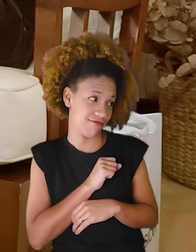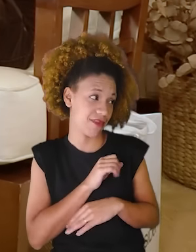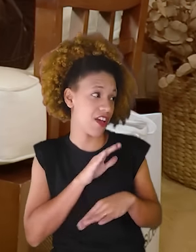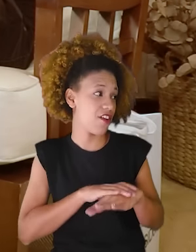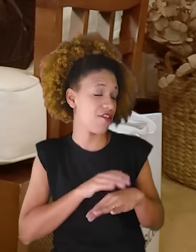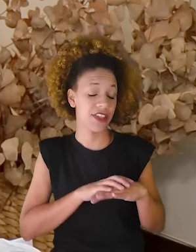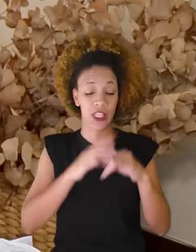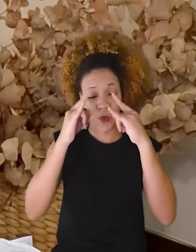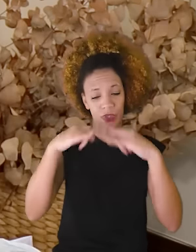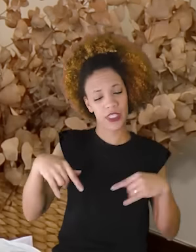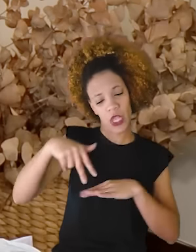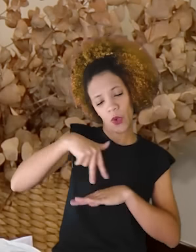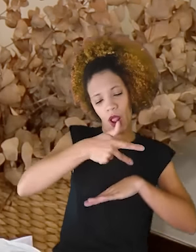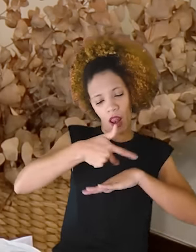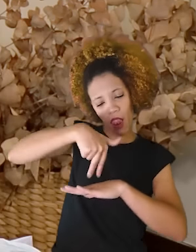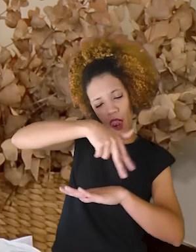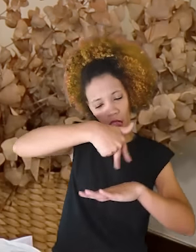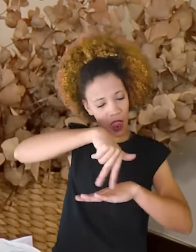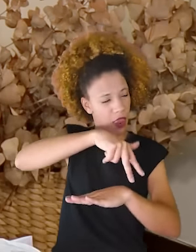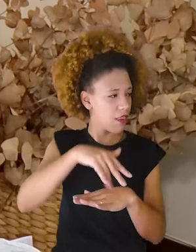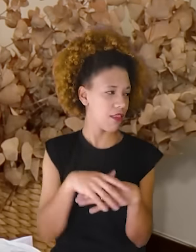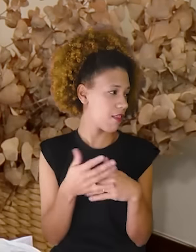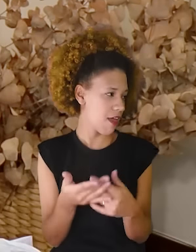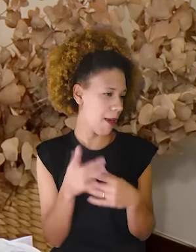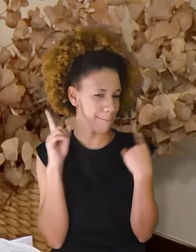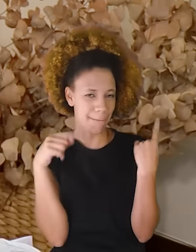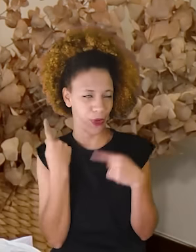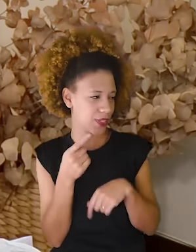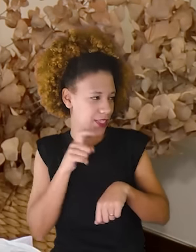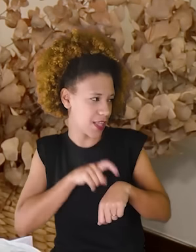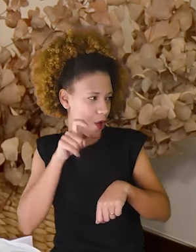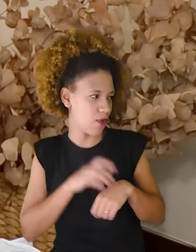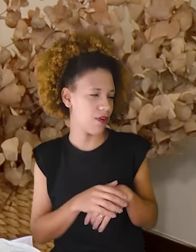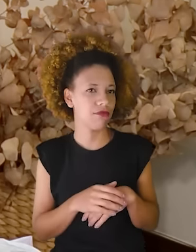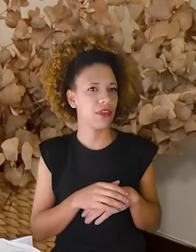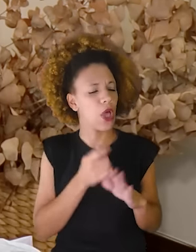fazer um circo a maluquice na hora e tal é por is você falou eu achei que você por exemplo escrevia